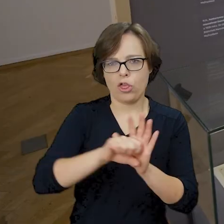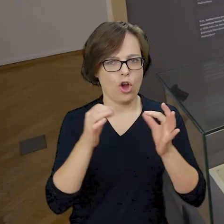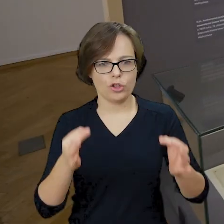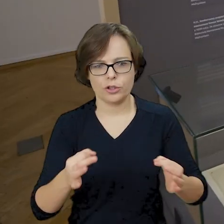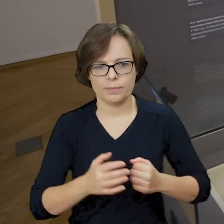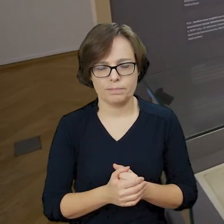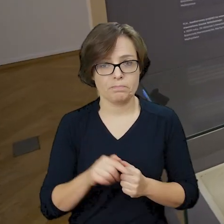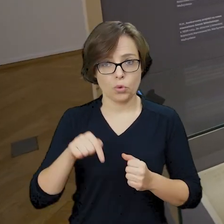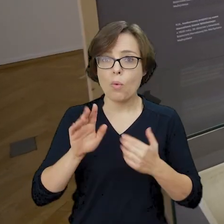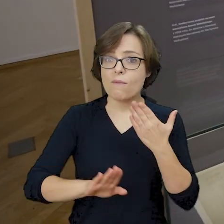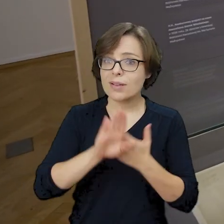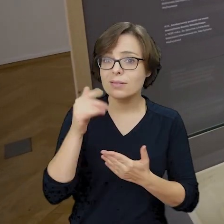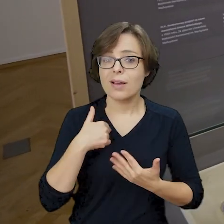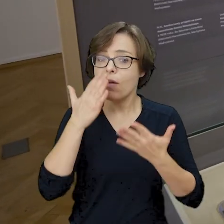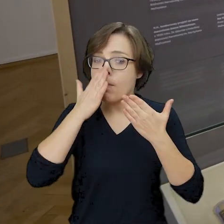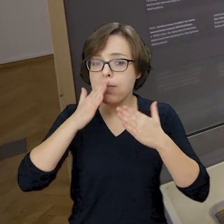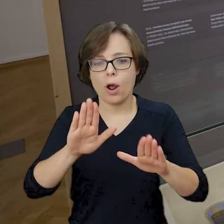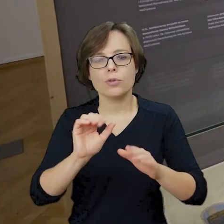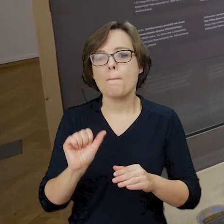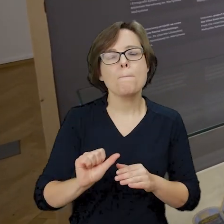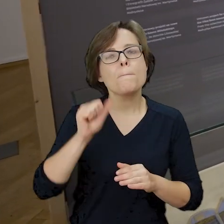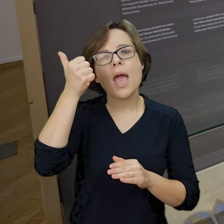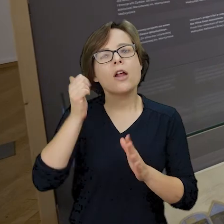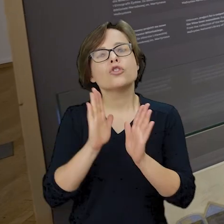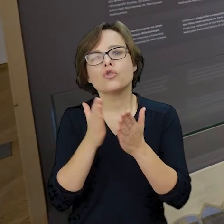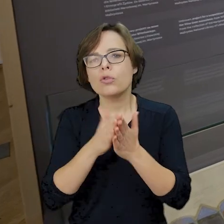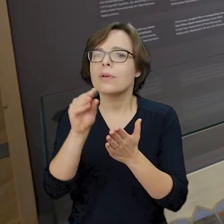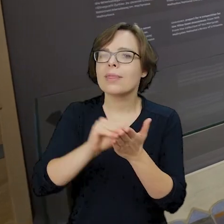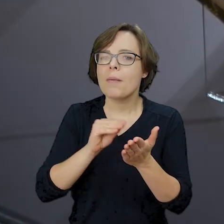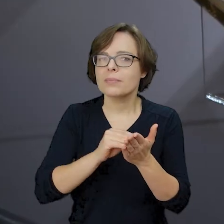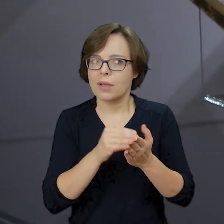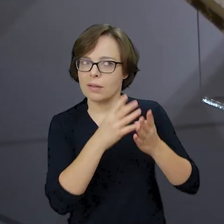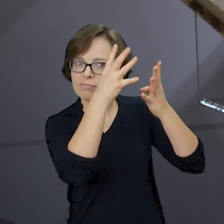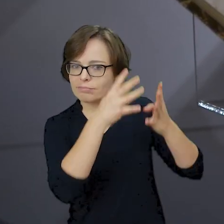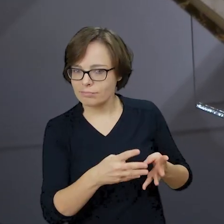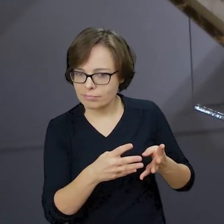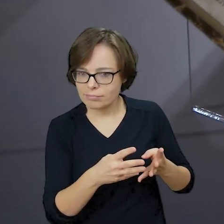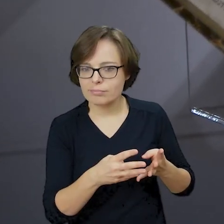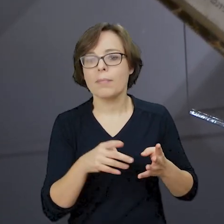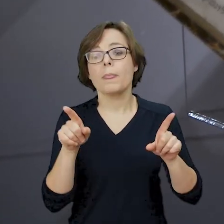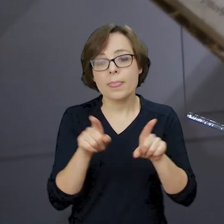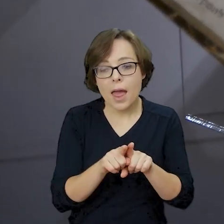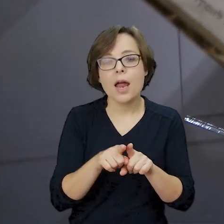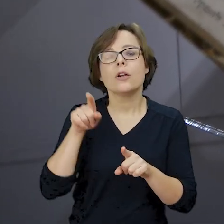Na wystawie prezentujemy m.in pierwszą biografię Gaona Wileńskiego, jidyszową broszurę autorstwa Chaima Łuńskiego,